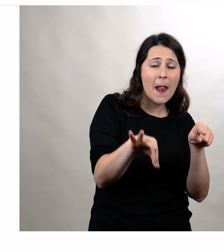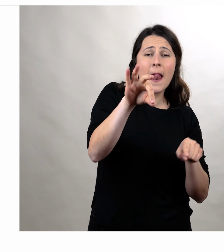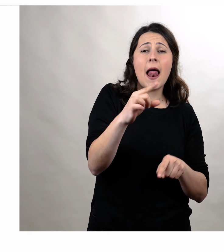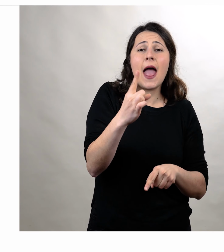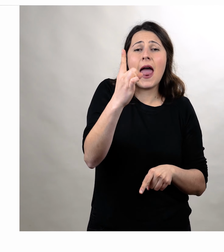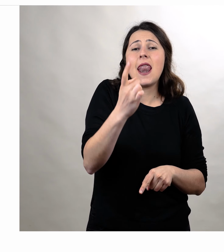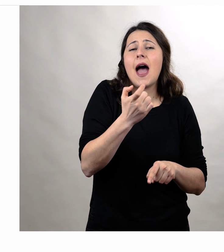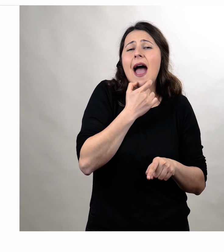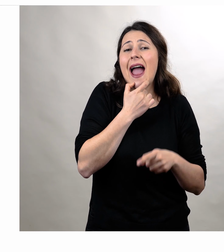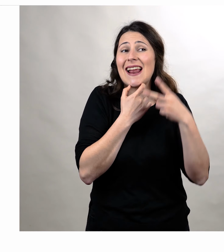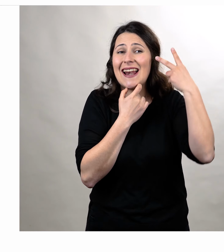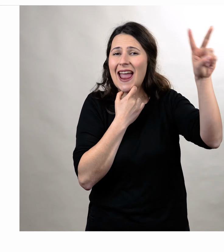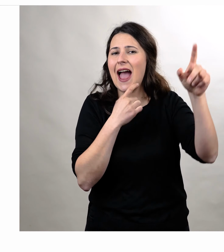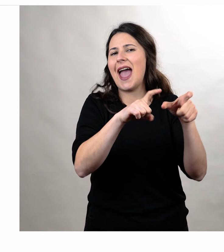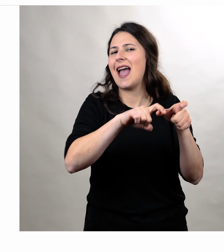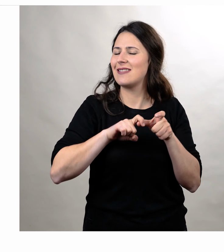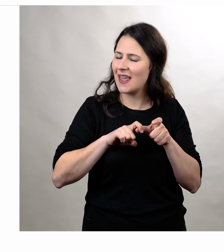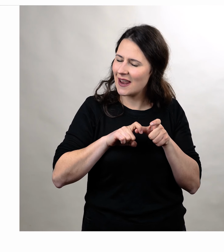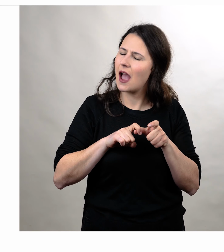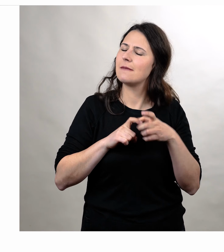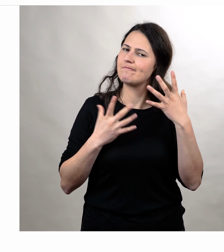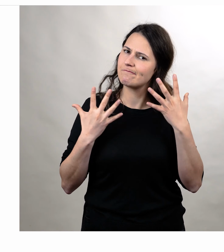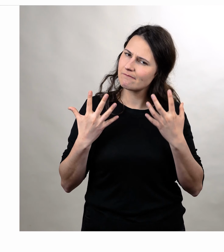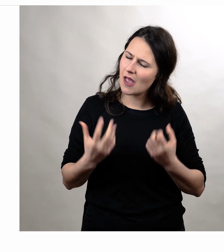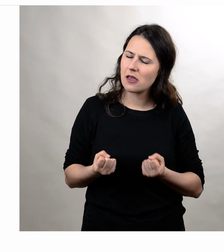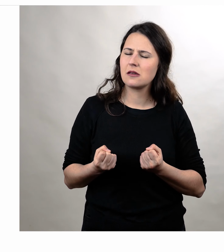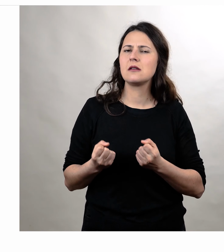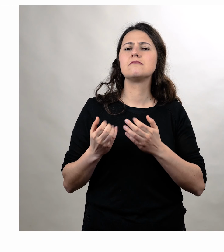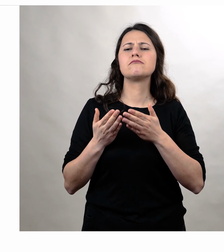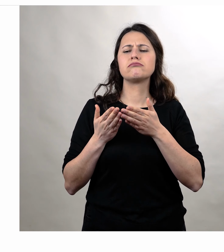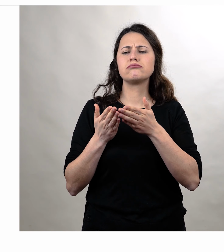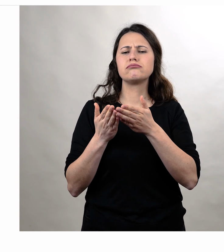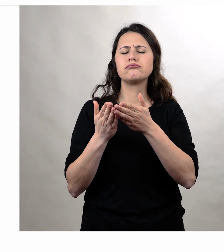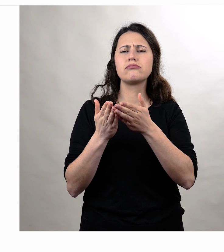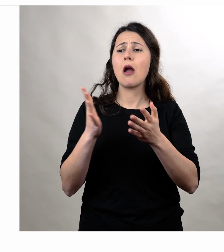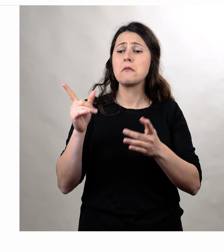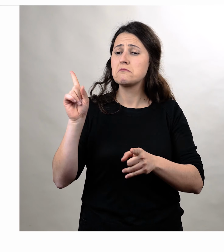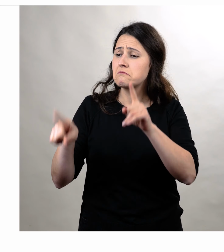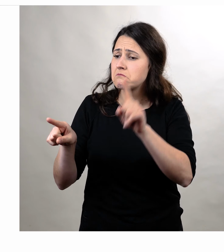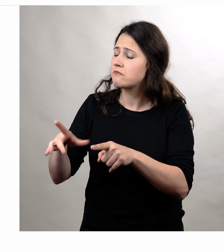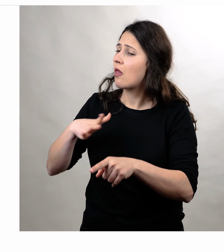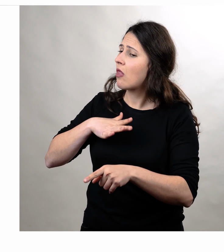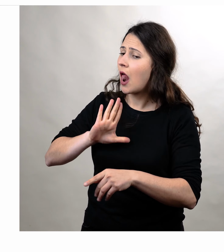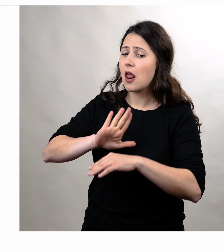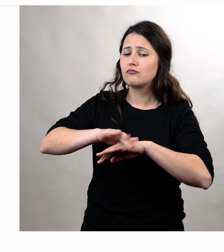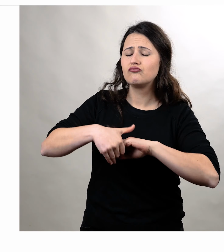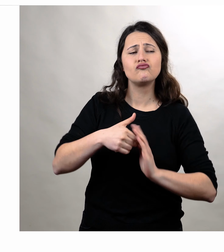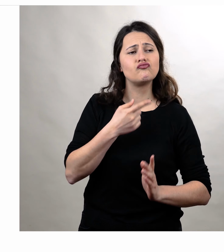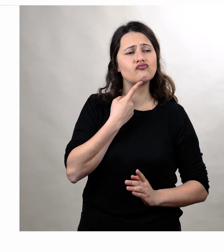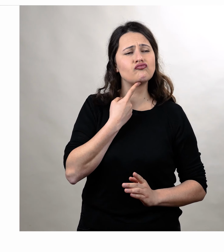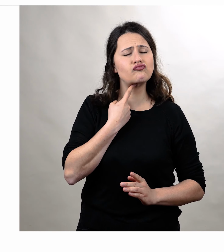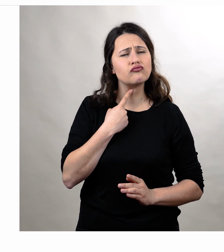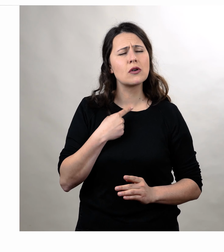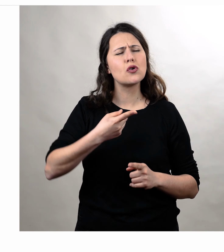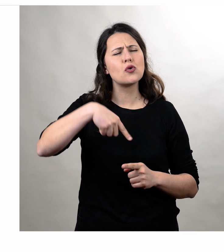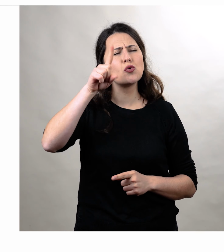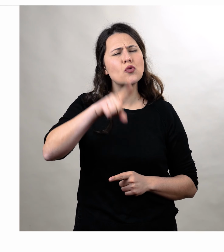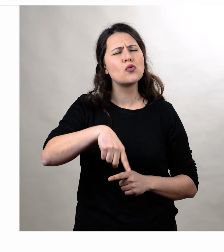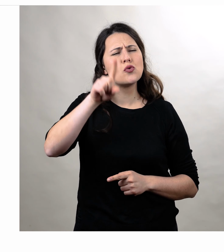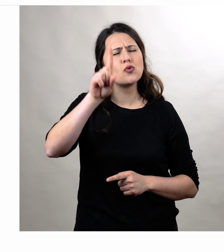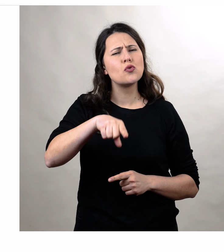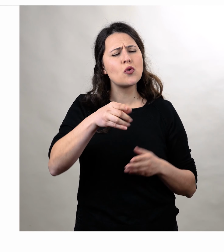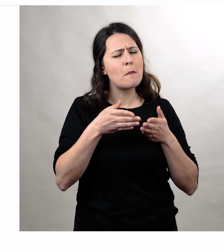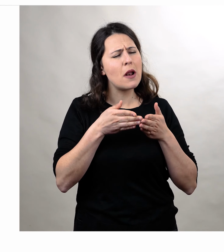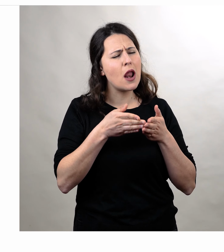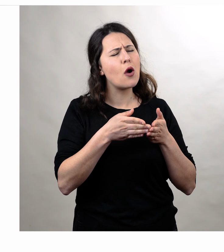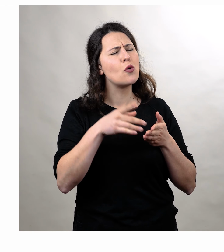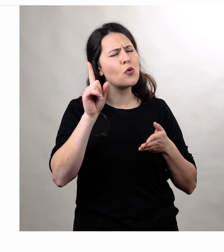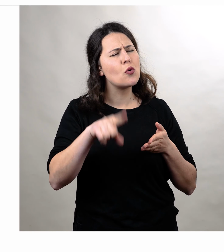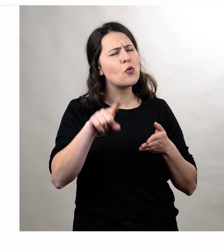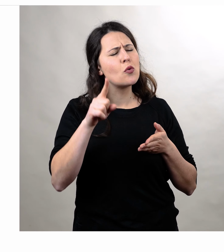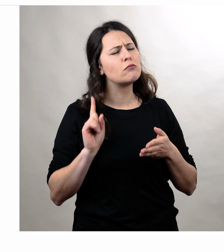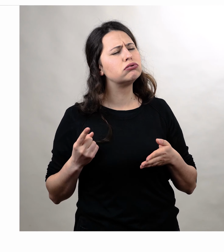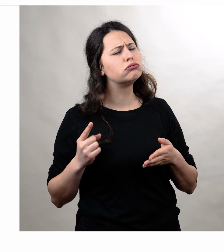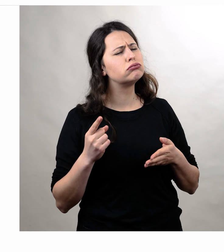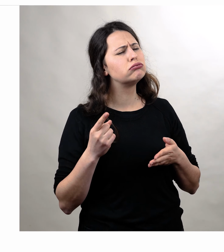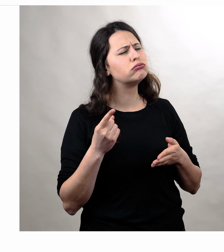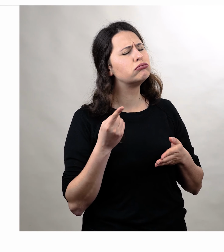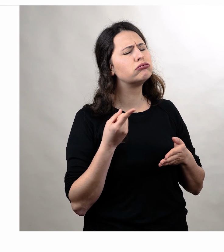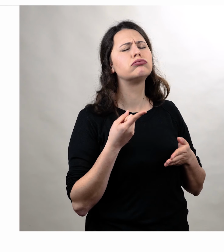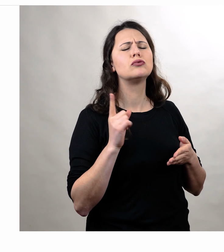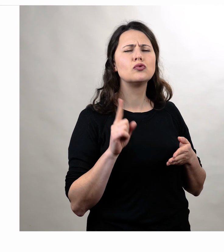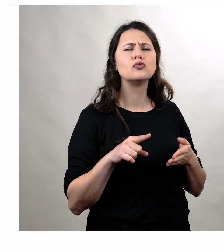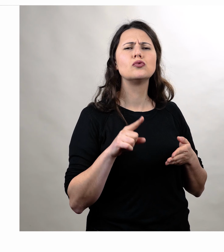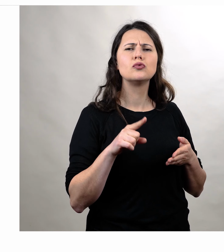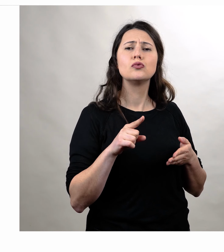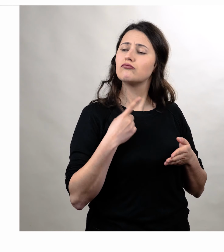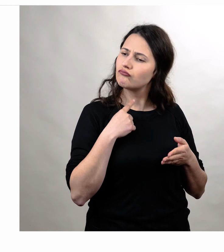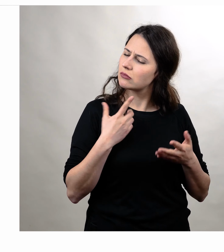Η εταιρεία αυτή προσέφερε υπερατλαντικά ταξίδια για όσους τους άρεσε η πολυήμερη διαμονή σε πλοίο στη θάλασσα.